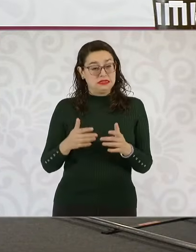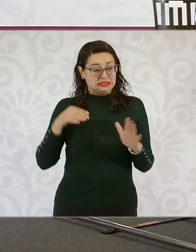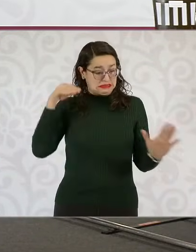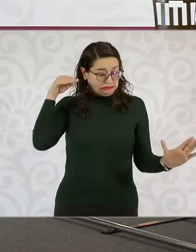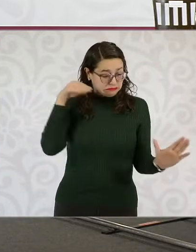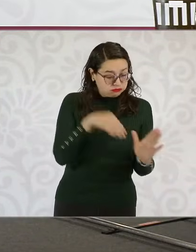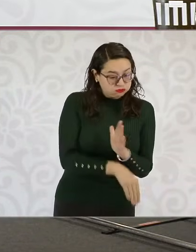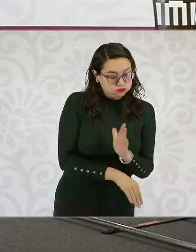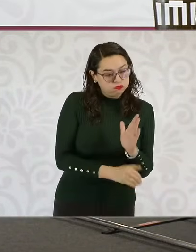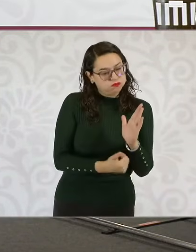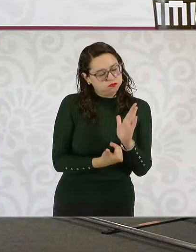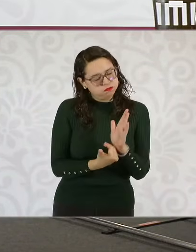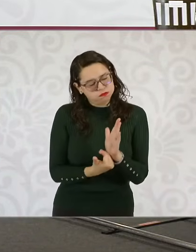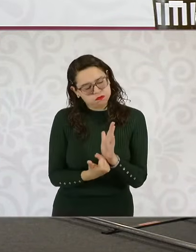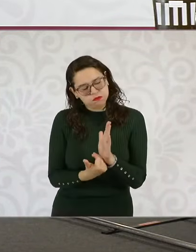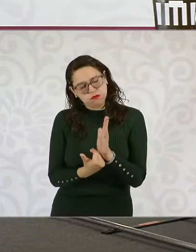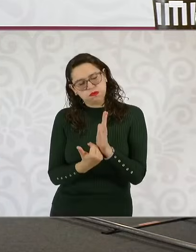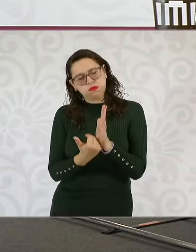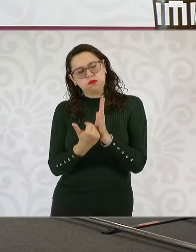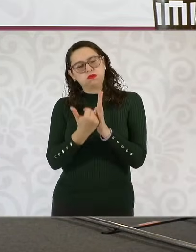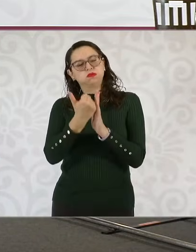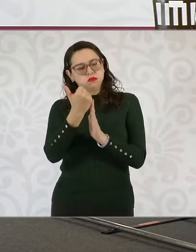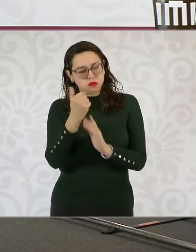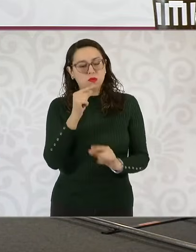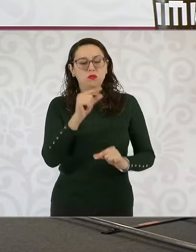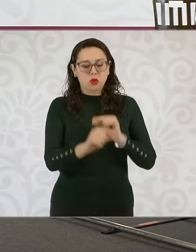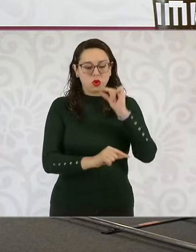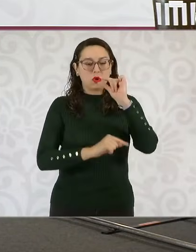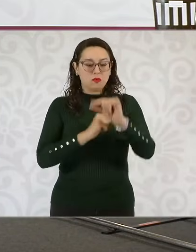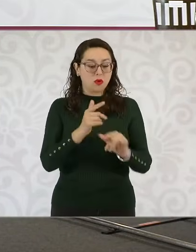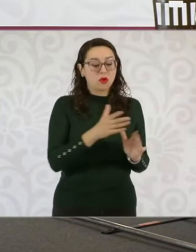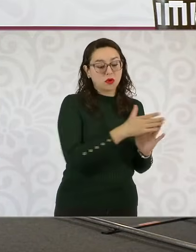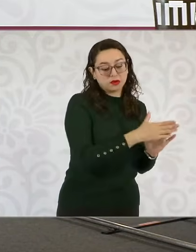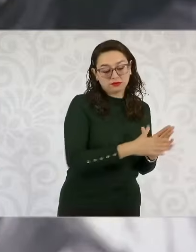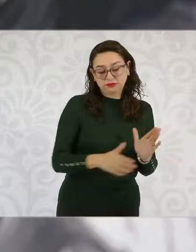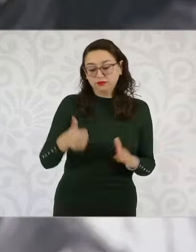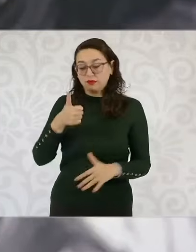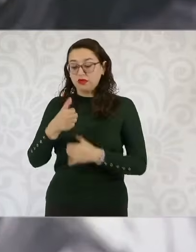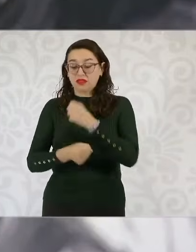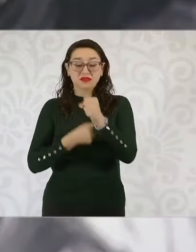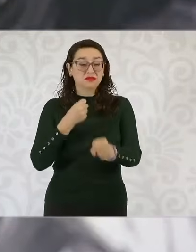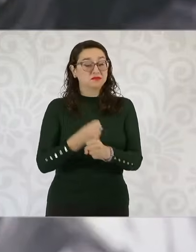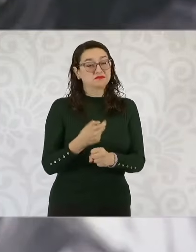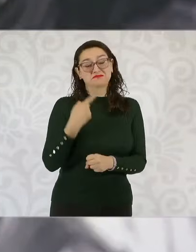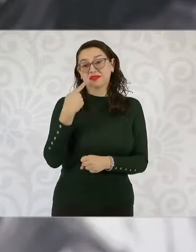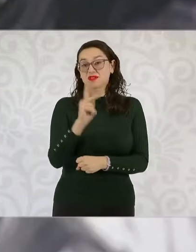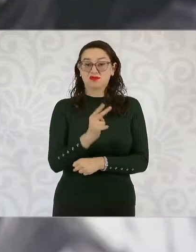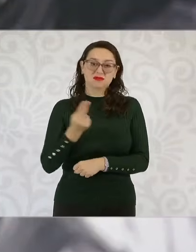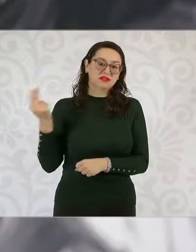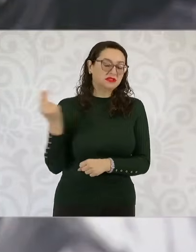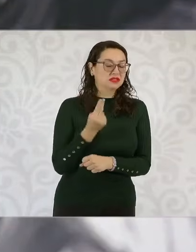cambio constitucional un cambio institucional y reformas legales la semana pasada se envió a la